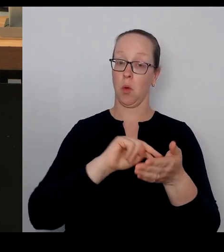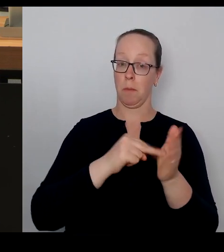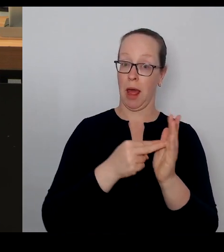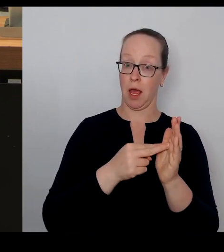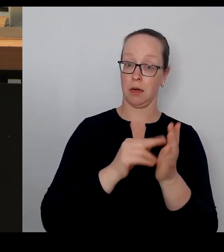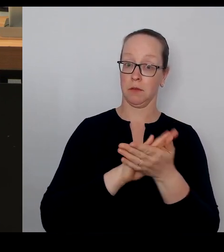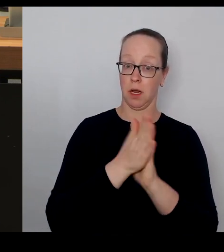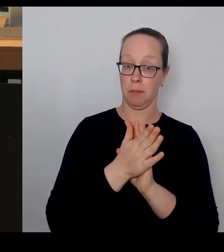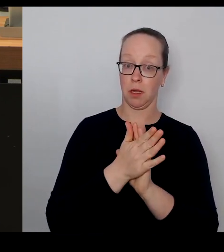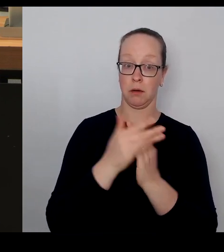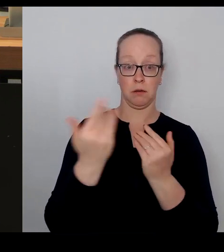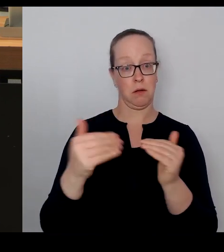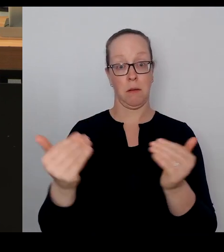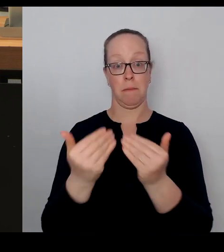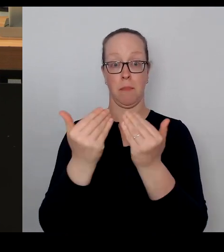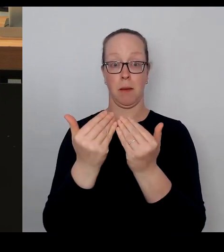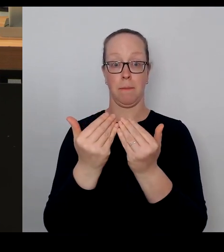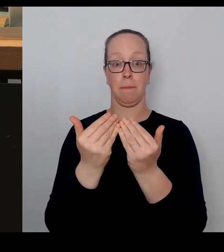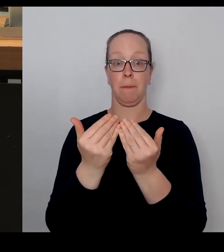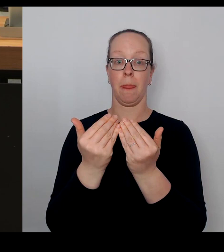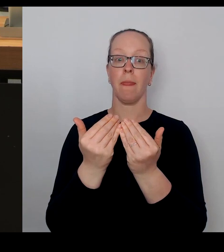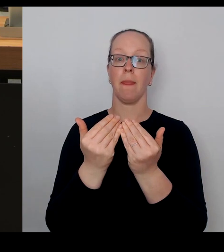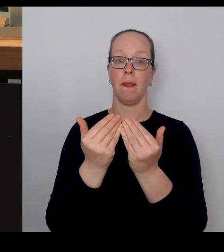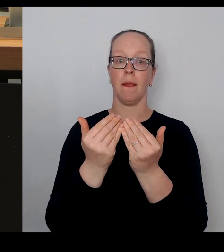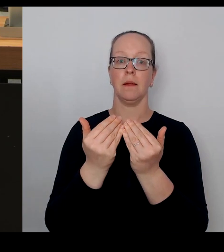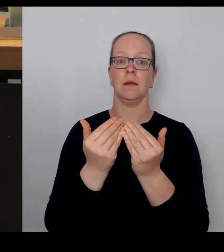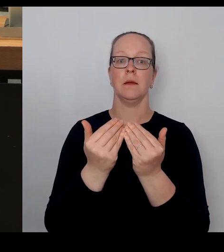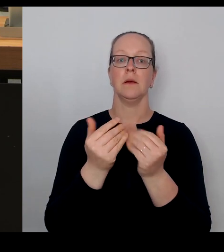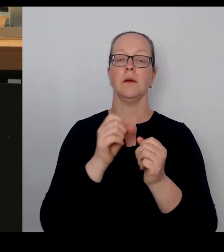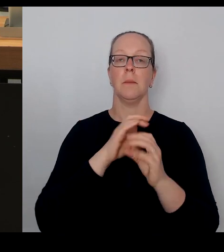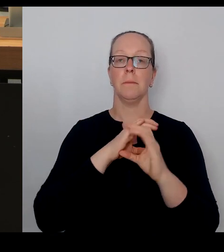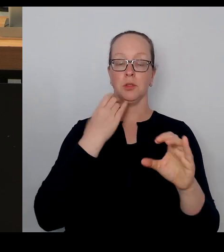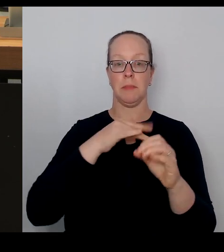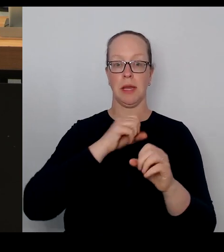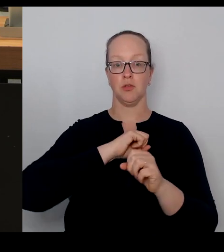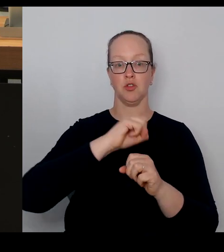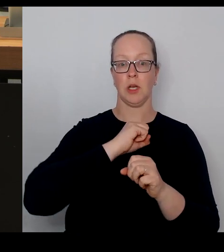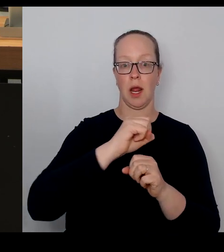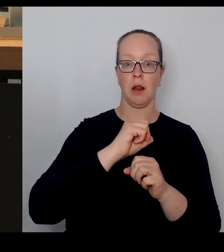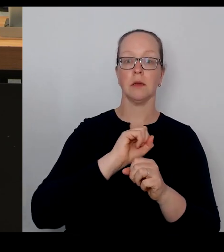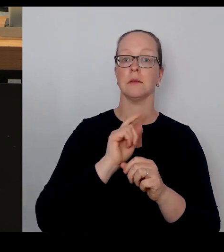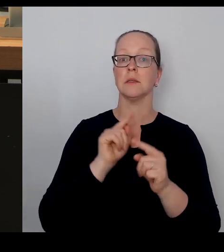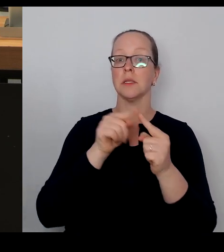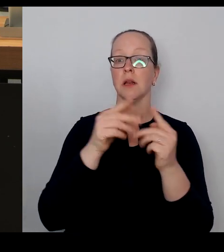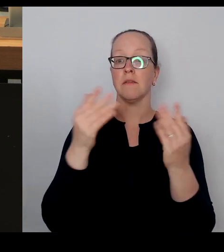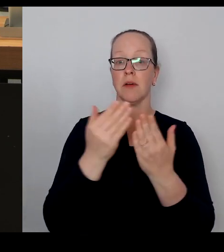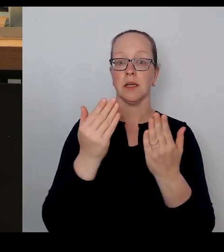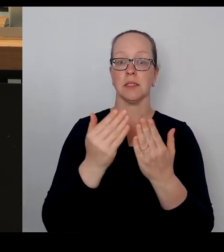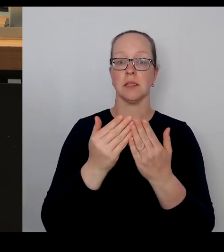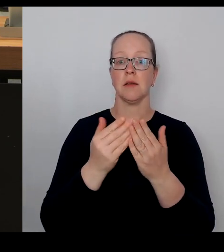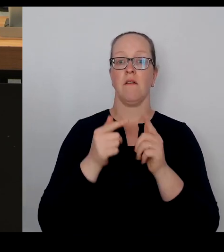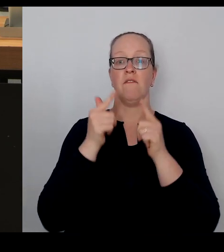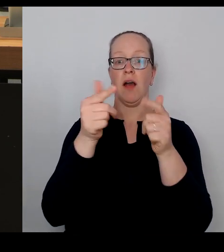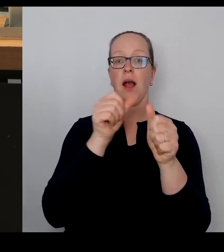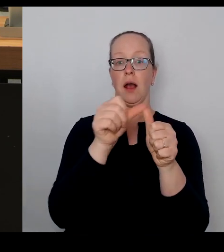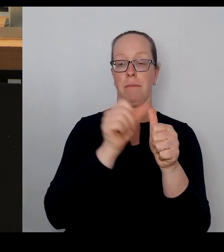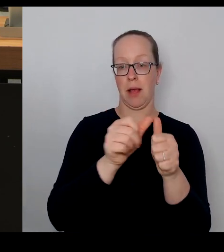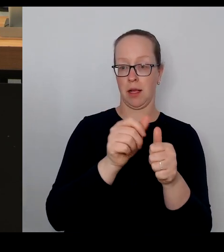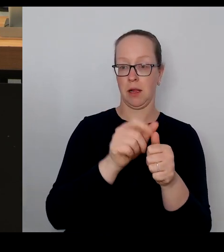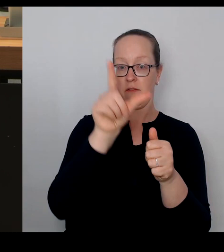und weniger Stress. Und ich weiß ja nicht, wann Sie das letzte Mal hier auch mit Busfahrerinnen und Busfahrern gesprochen haben. Was die Kolleginnen und Kollegen beschreiben.